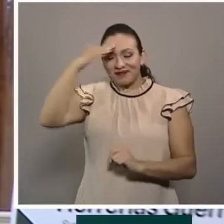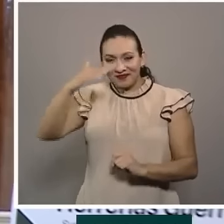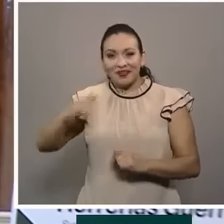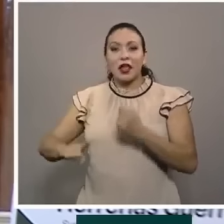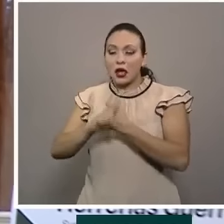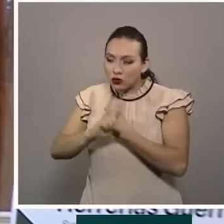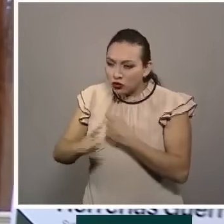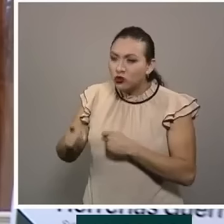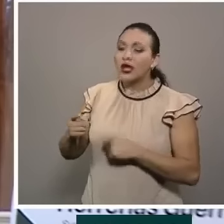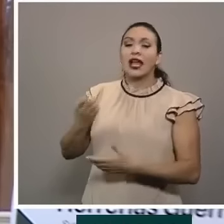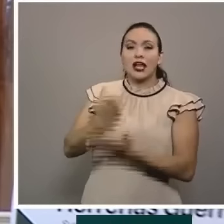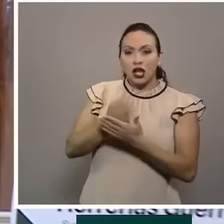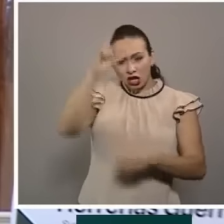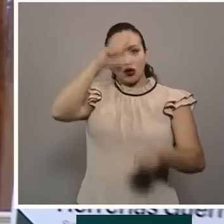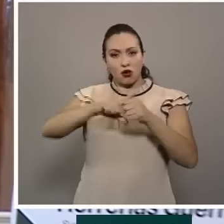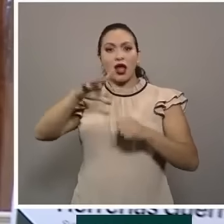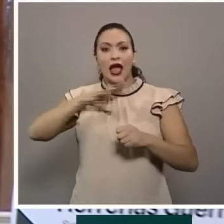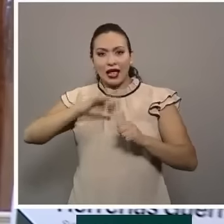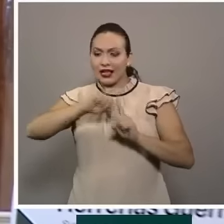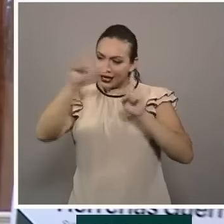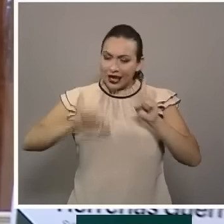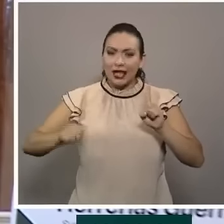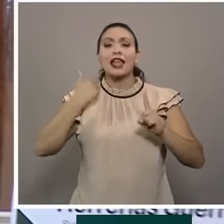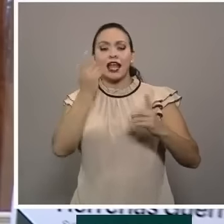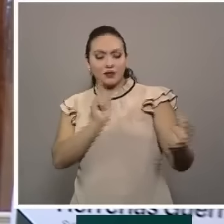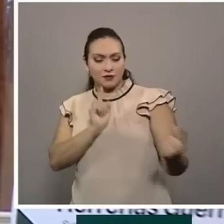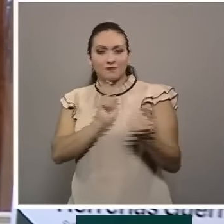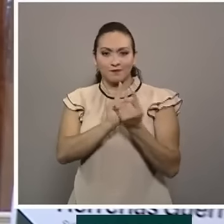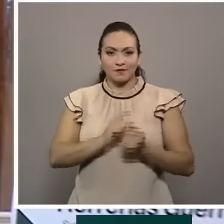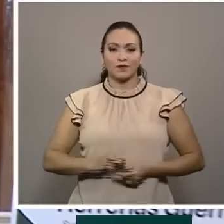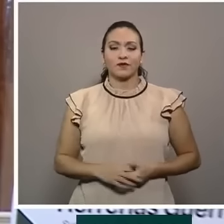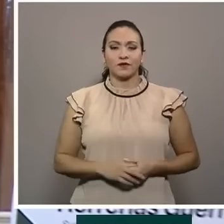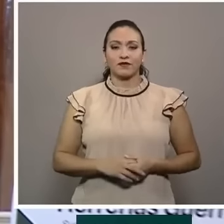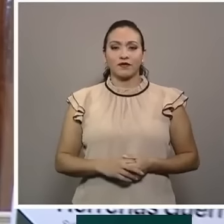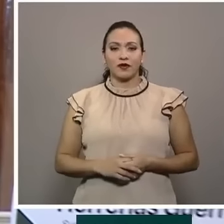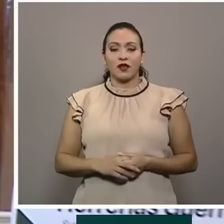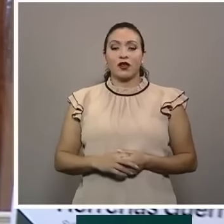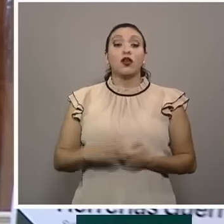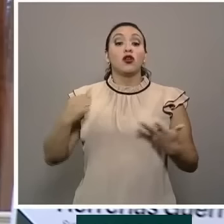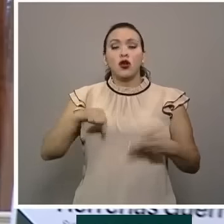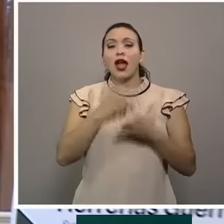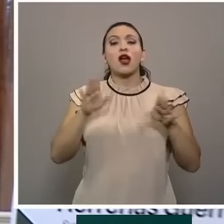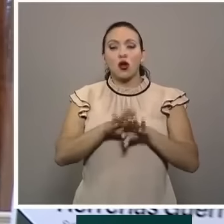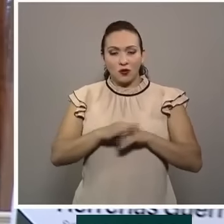y cultural que nos ofrece nuestro país, ya sea a través de sus modernas poblaciones citadinas,